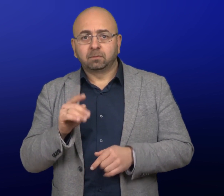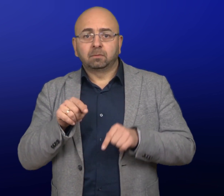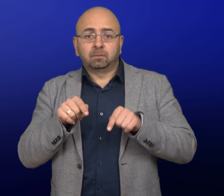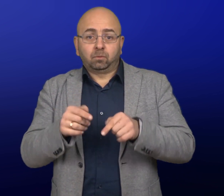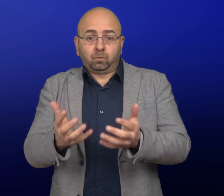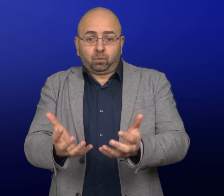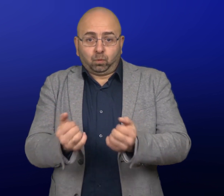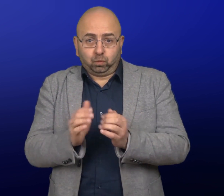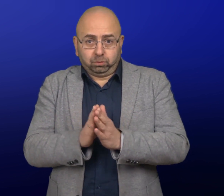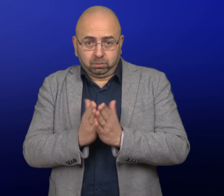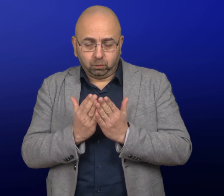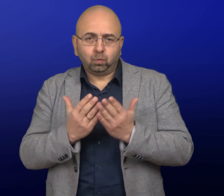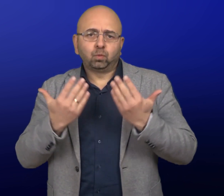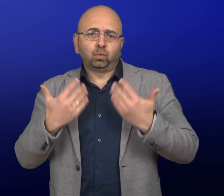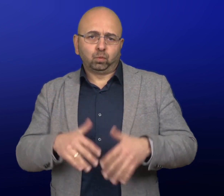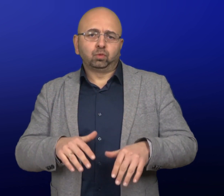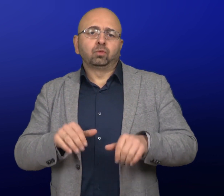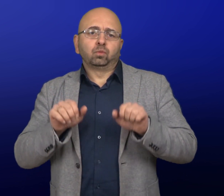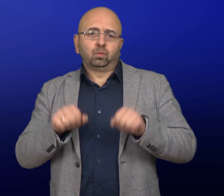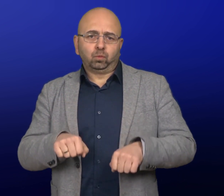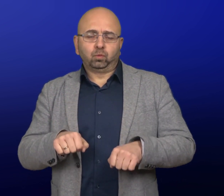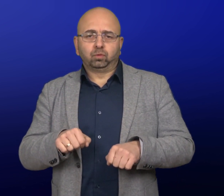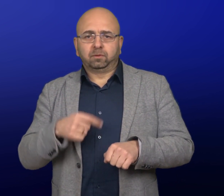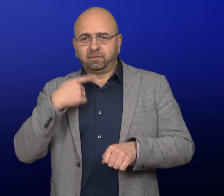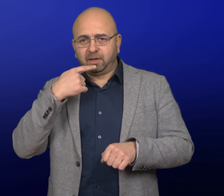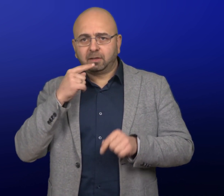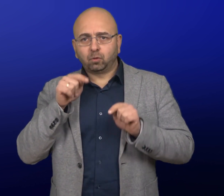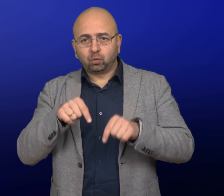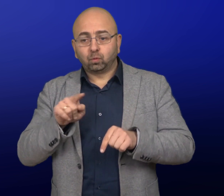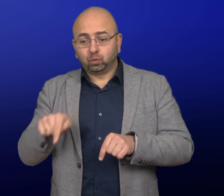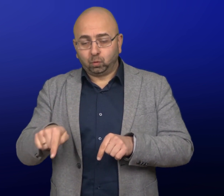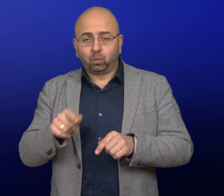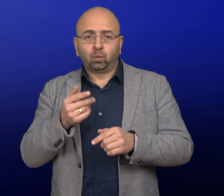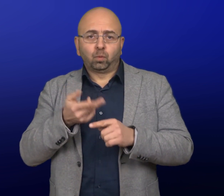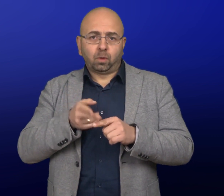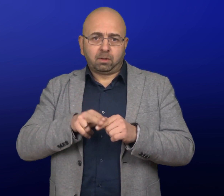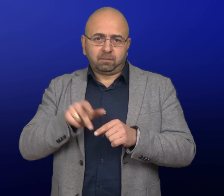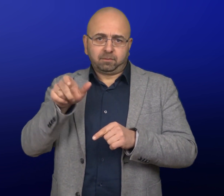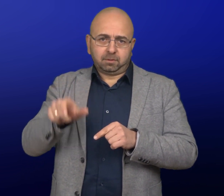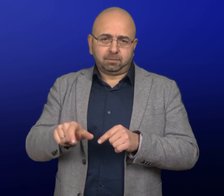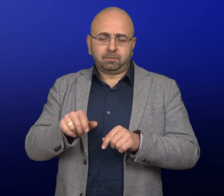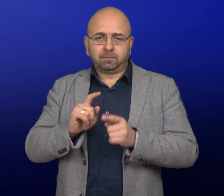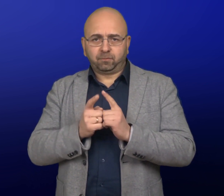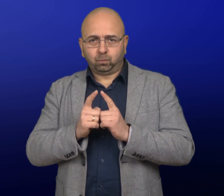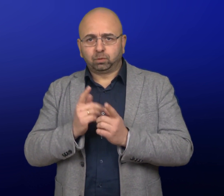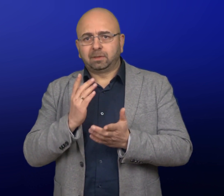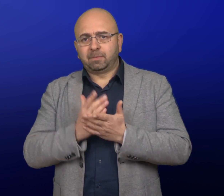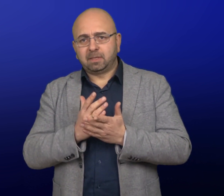По получении диплома можно говорить, что у этого переводчика